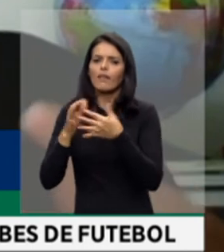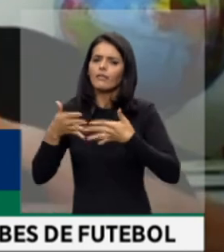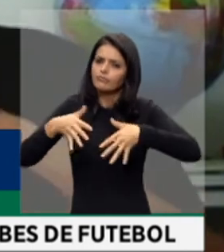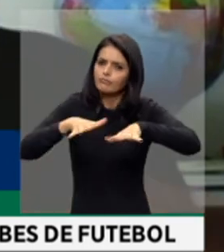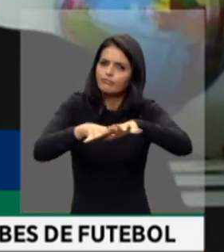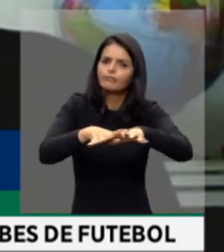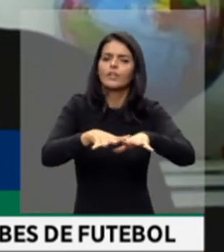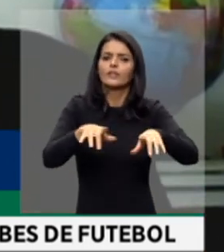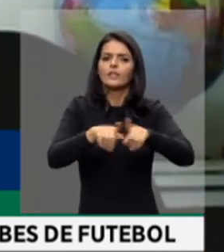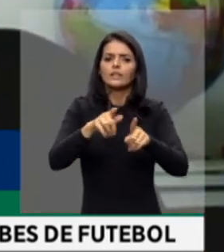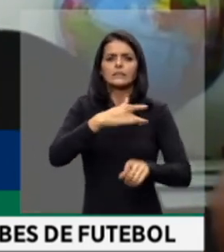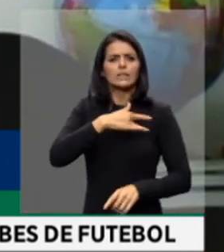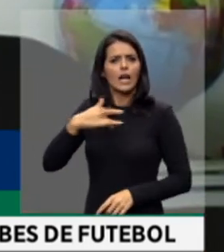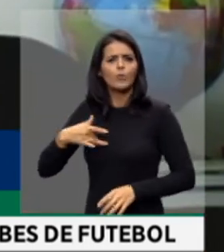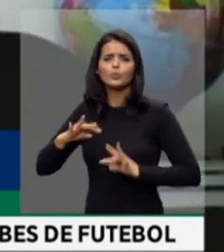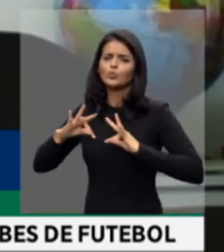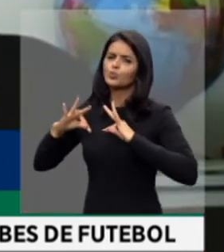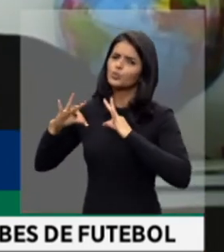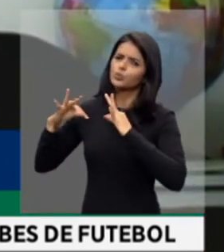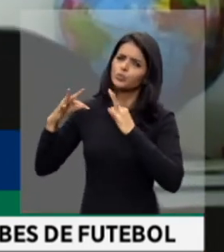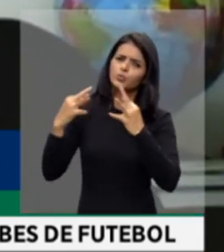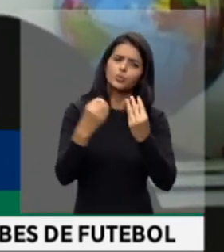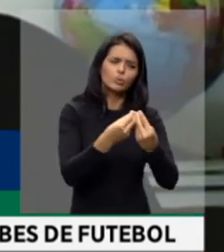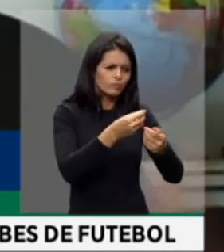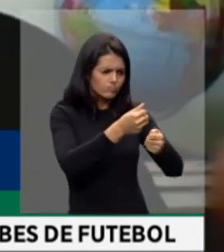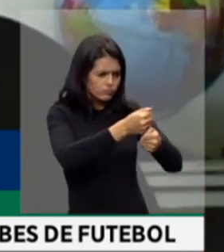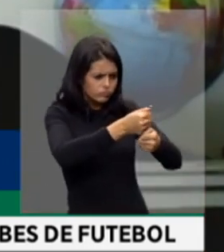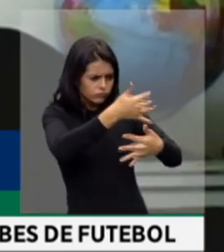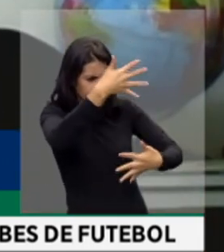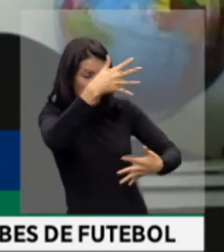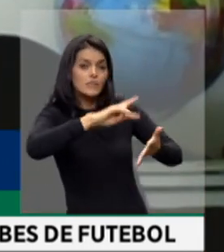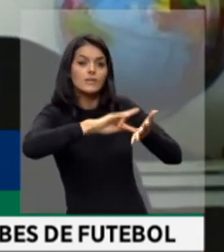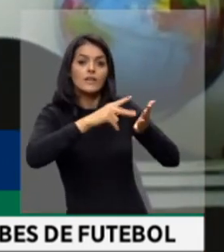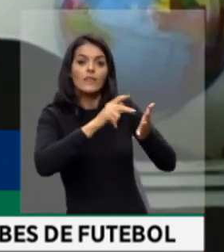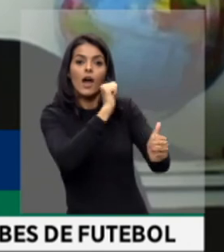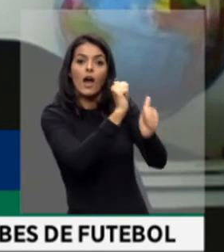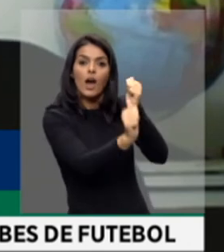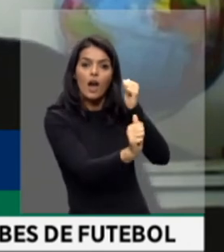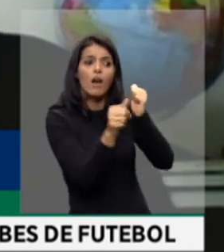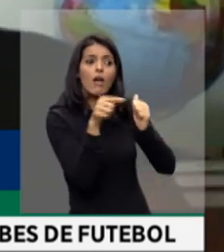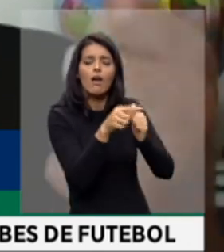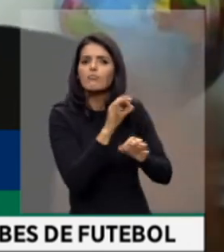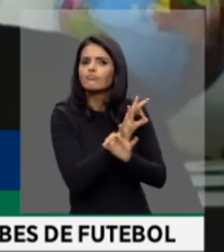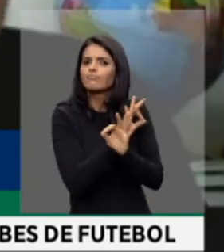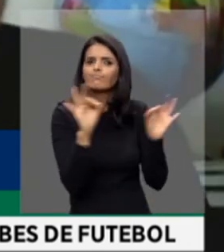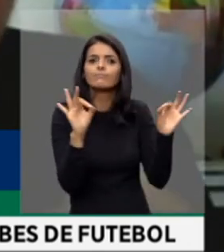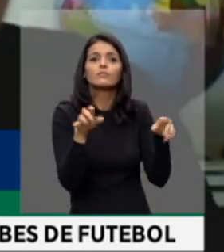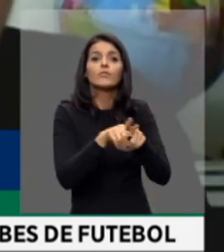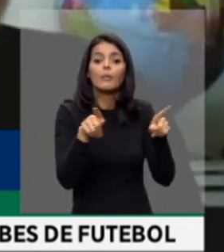SENÃO TODO O NOSSO DISCURSO É EM VÃO, SE NÓS QUEREMOS APOIAR, EFETIVAMENTE A FORMAÇÃO A ASSISTÊNCIA SOCIAL EDUCACIONAL DOS ATLETAS E A FORMAÇÃO, AQUI EU QUERO